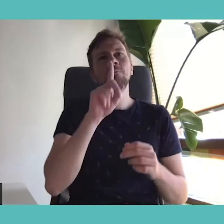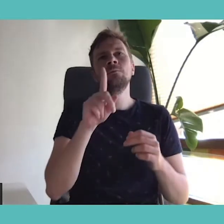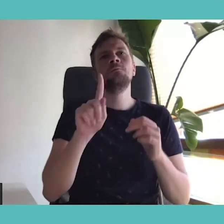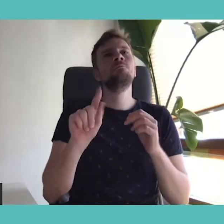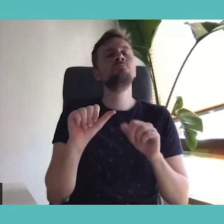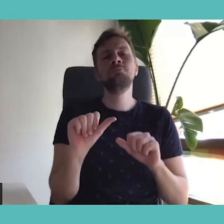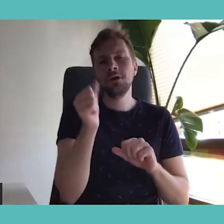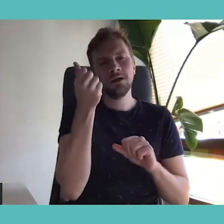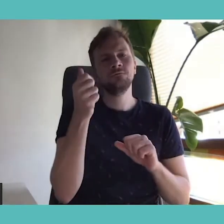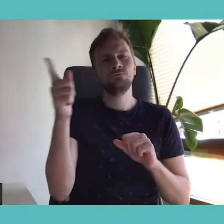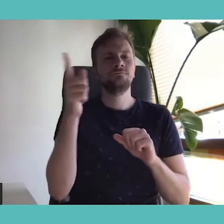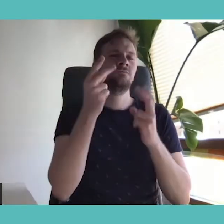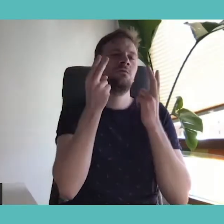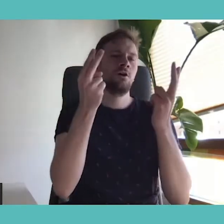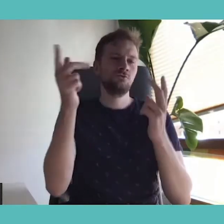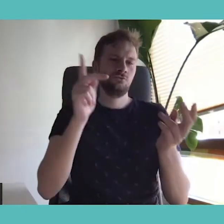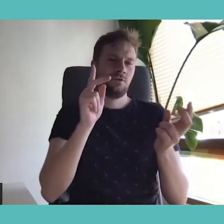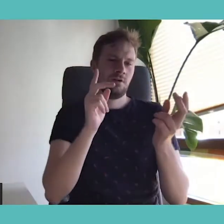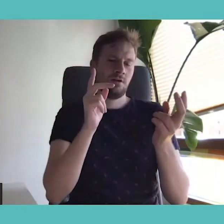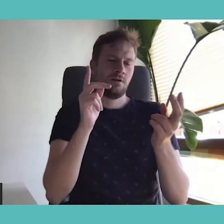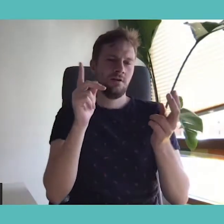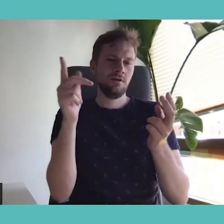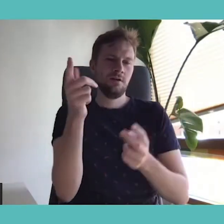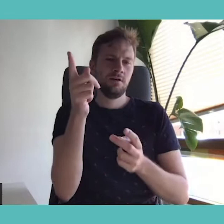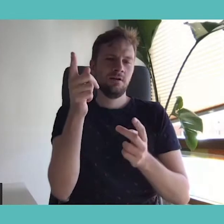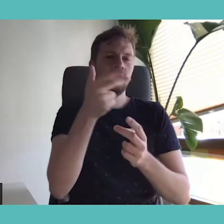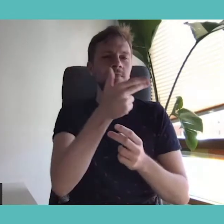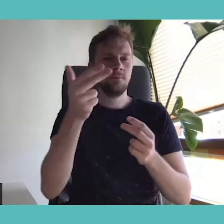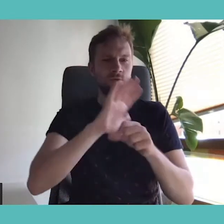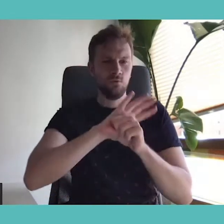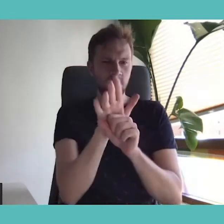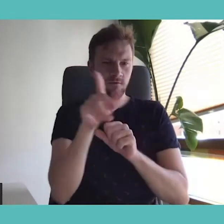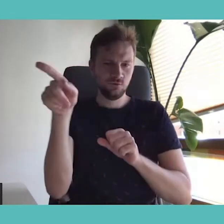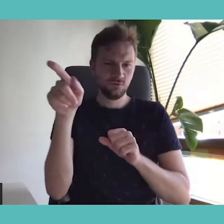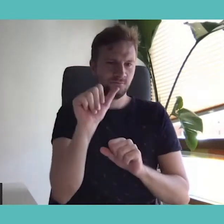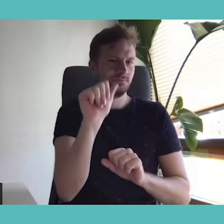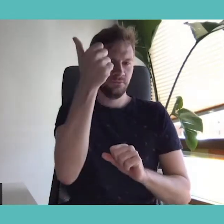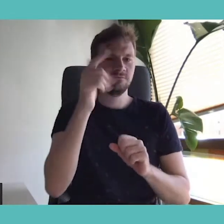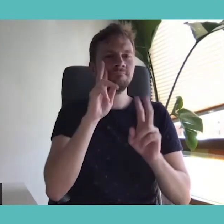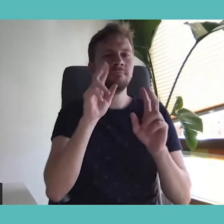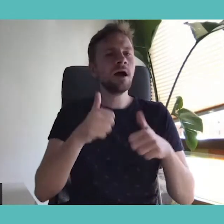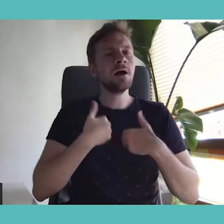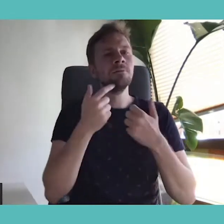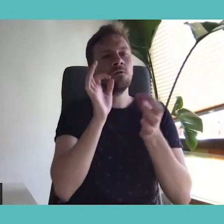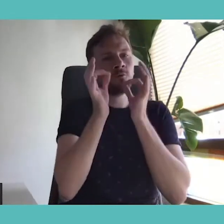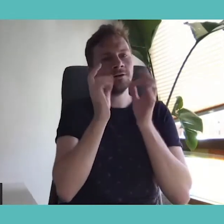Naprawdę pierwszą najważniejszą sprawą miała być dostępność dla Głuchych informacji związanych z koronawirusem.